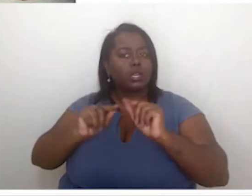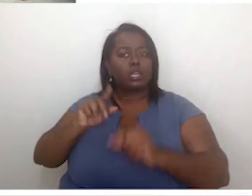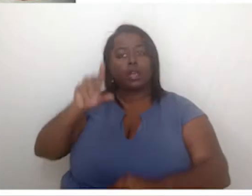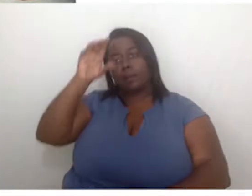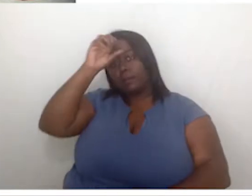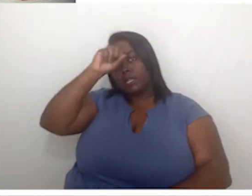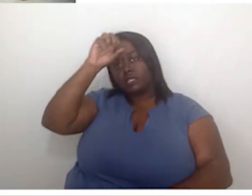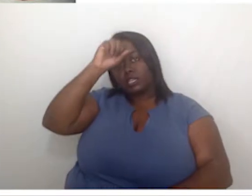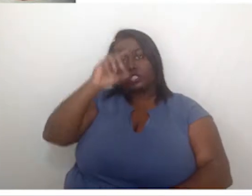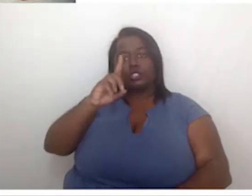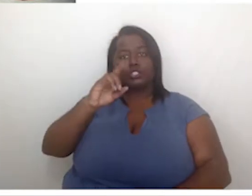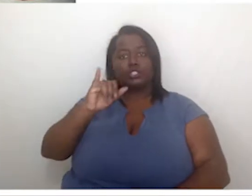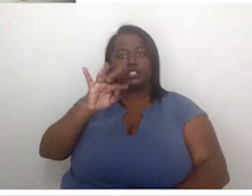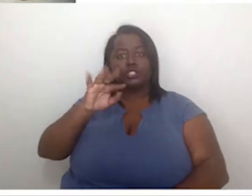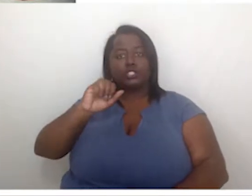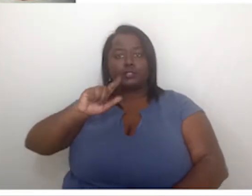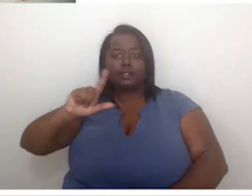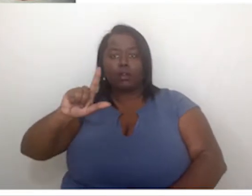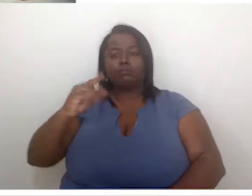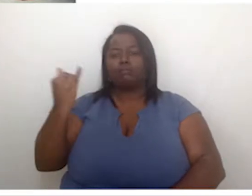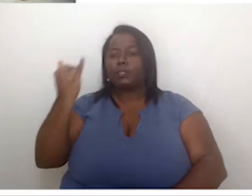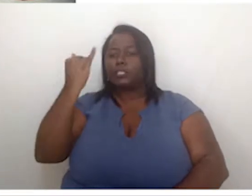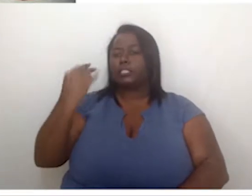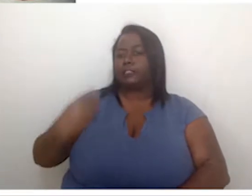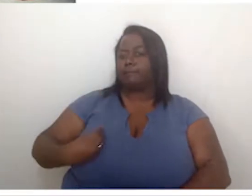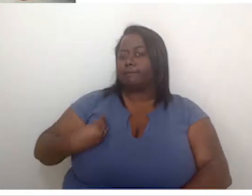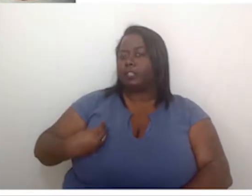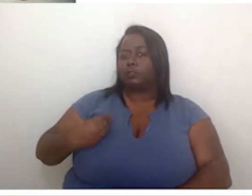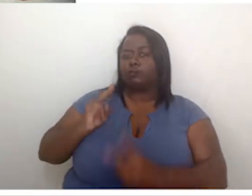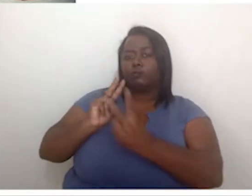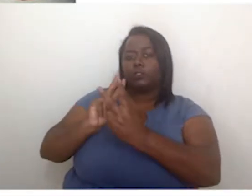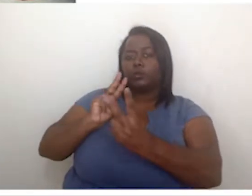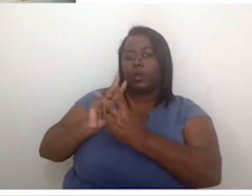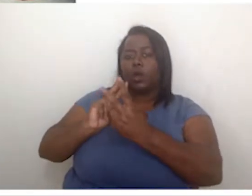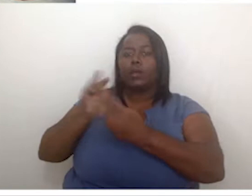la importancia de la presencia virtual, interacción y diálogo